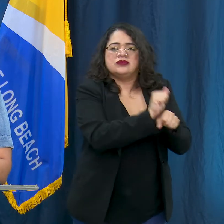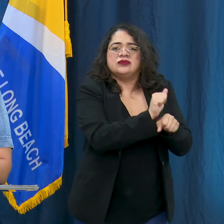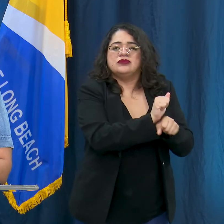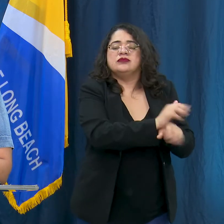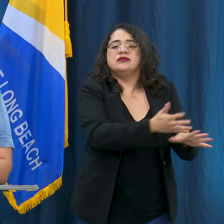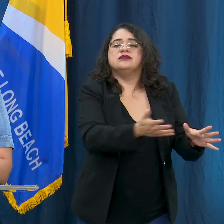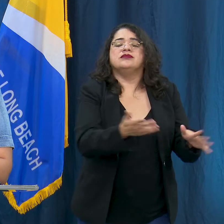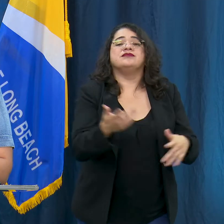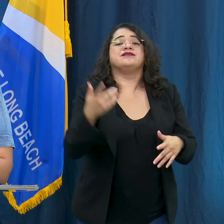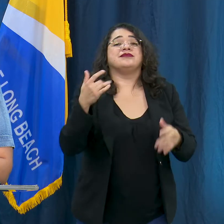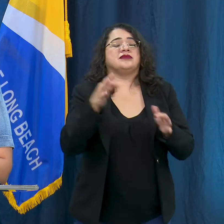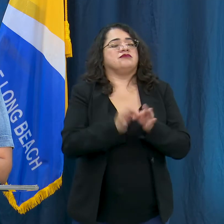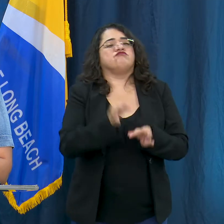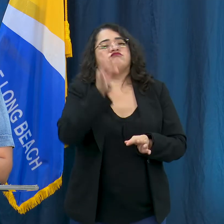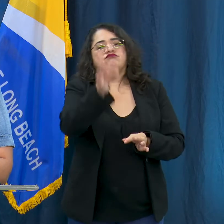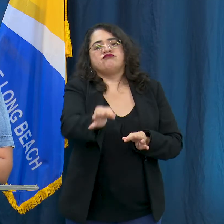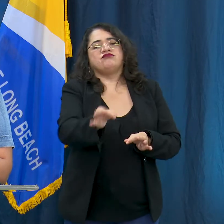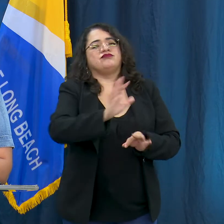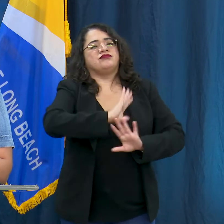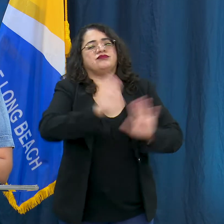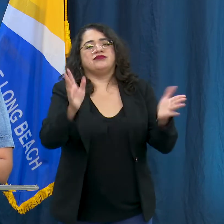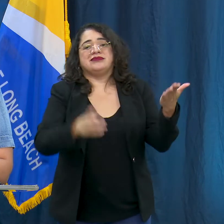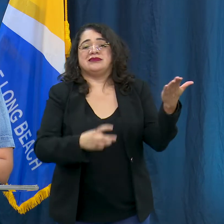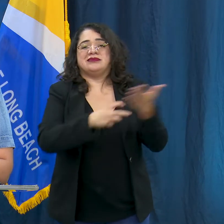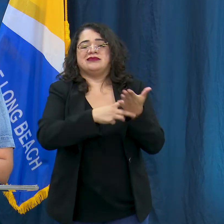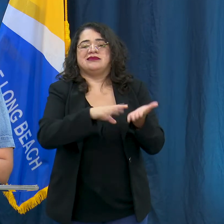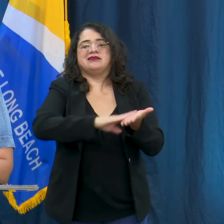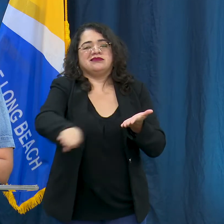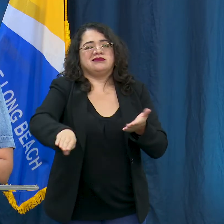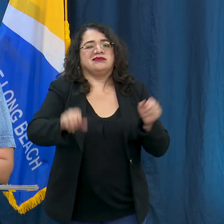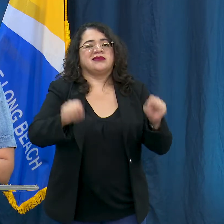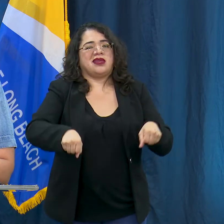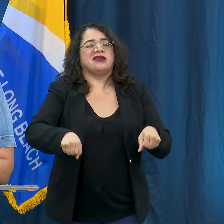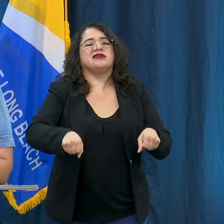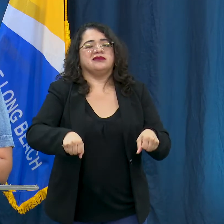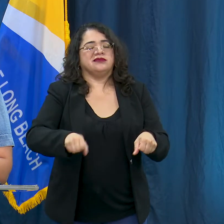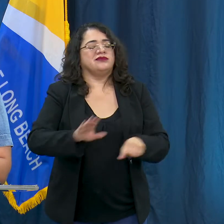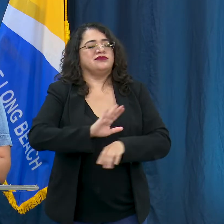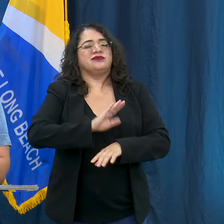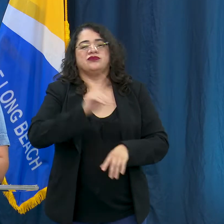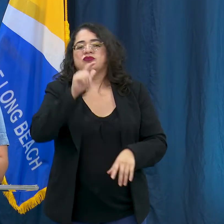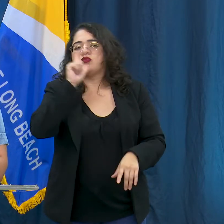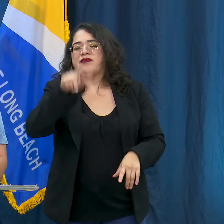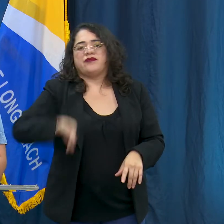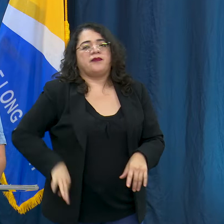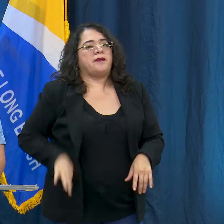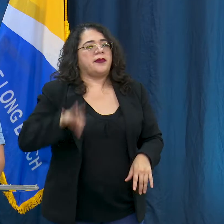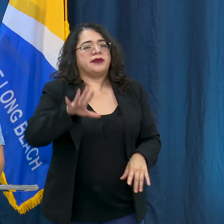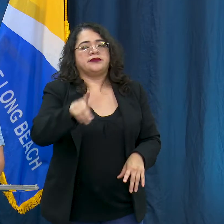programa de extension difficult adres coronavirus que original mentor vino la